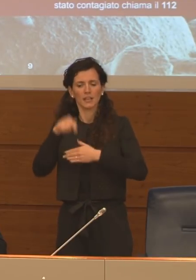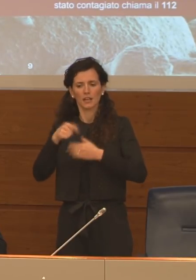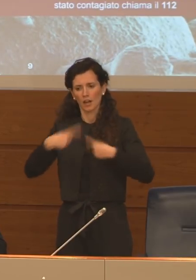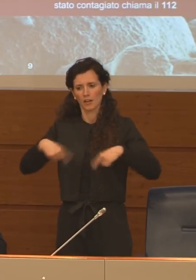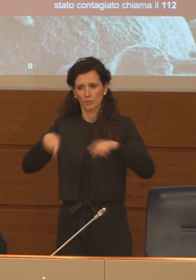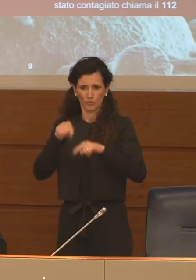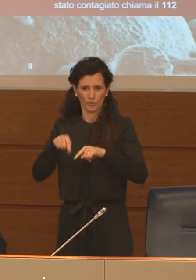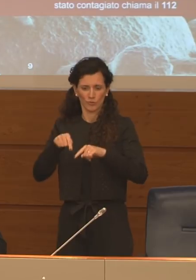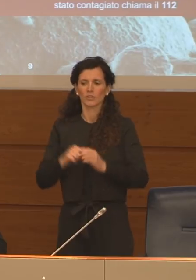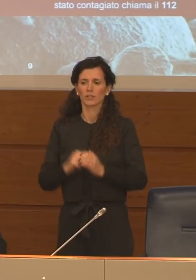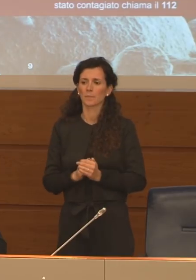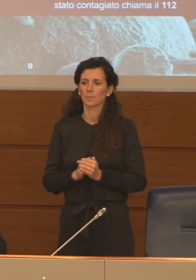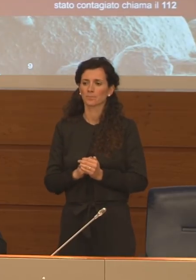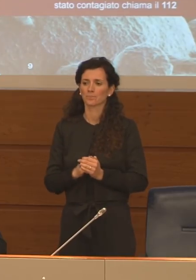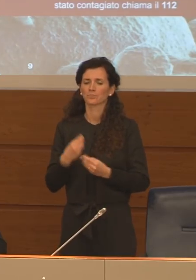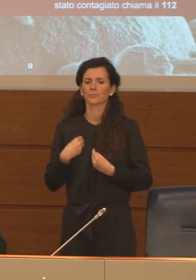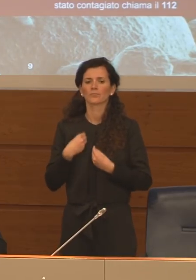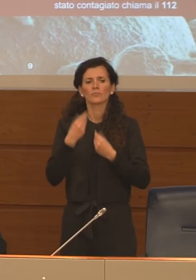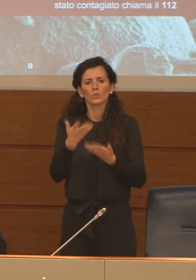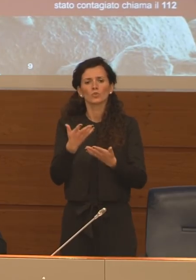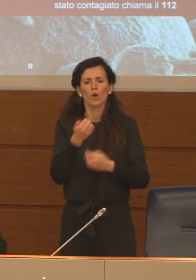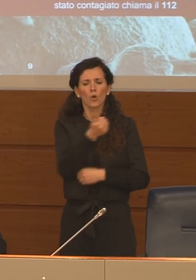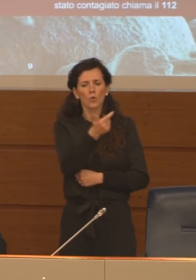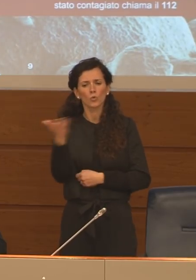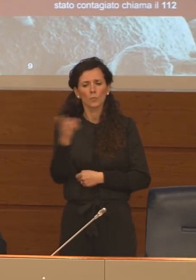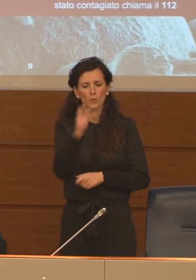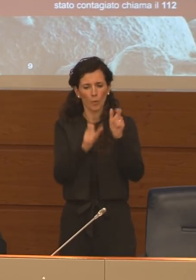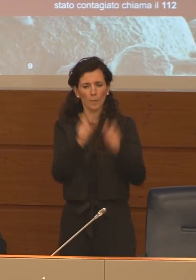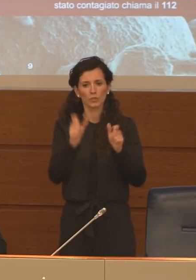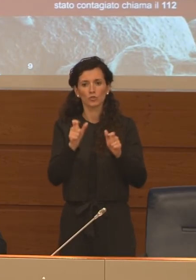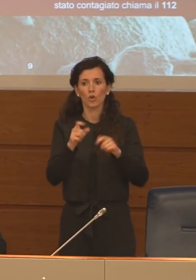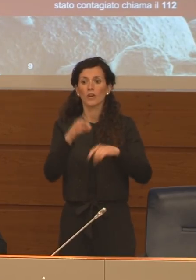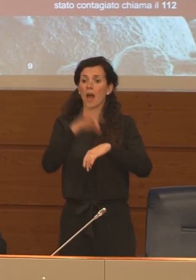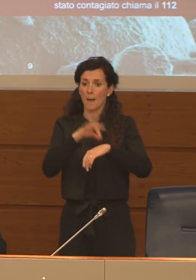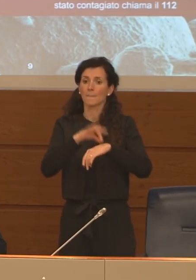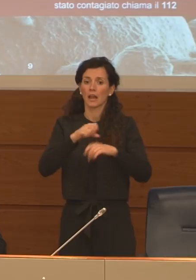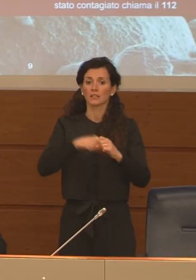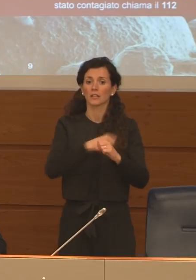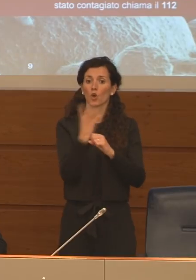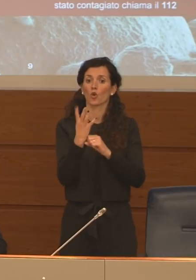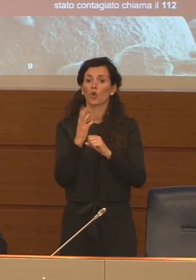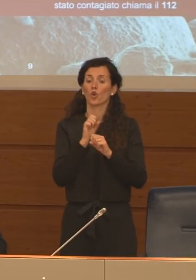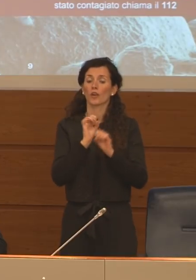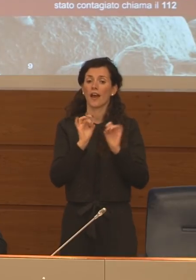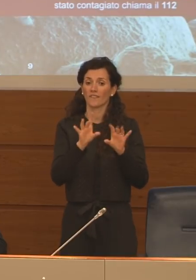lettura delle persone che sono ammalate da coronavirus nel nostro Paese a